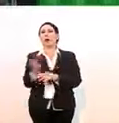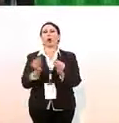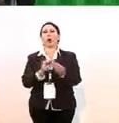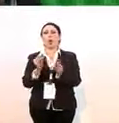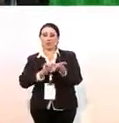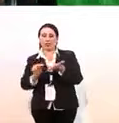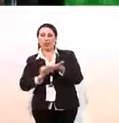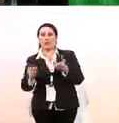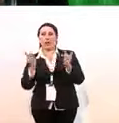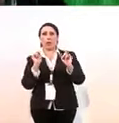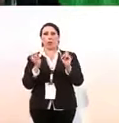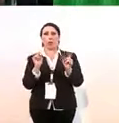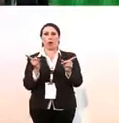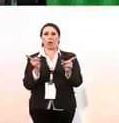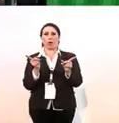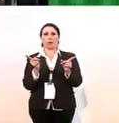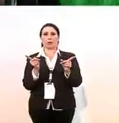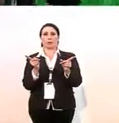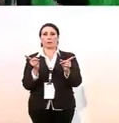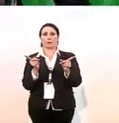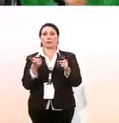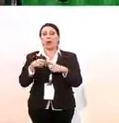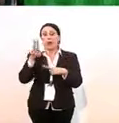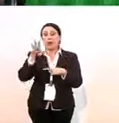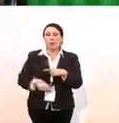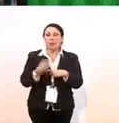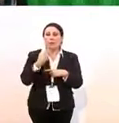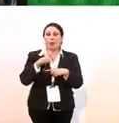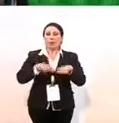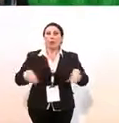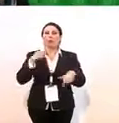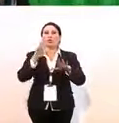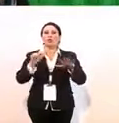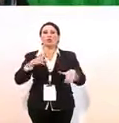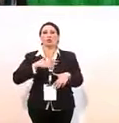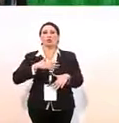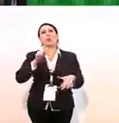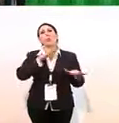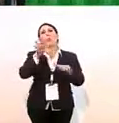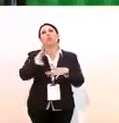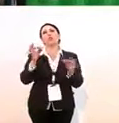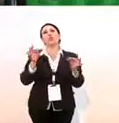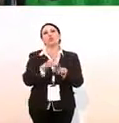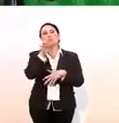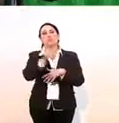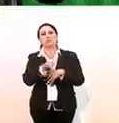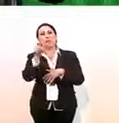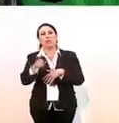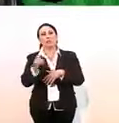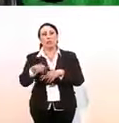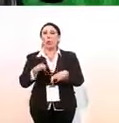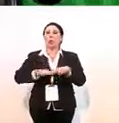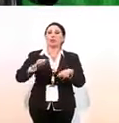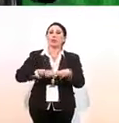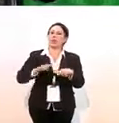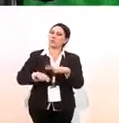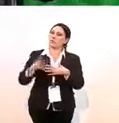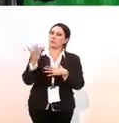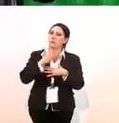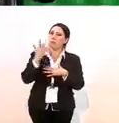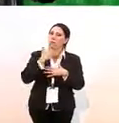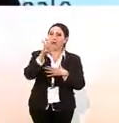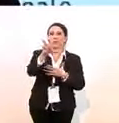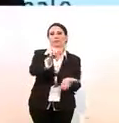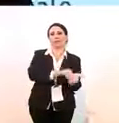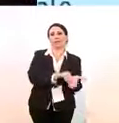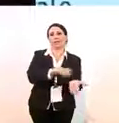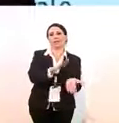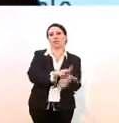la misura del bonus 18enni, prendendo 10-15 casi di utilizzo sbagliato dei bonus (quello